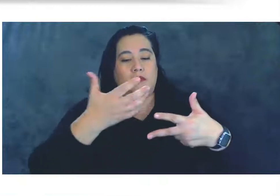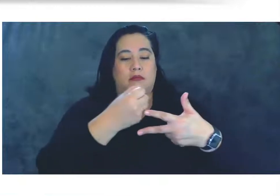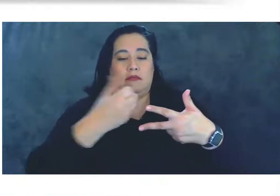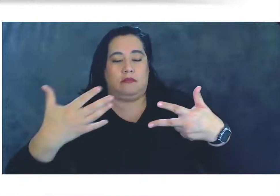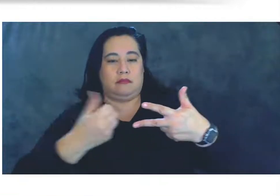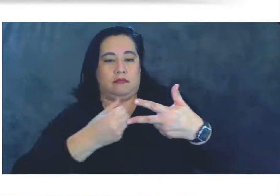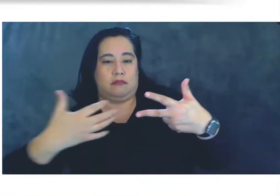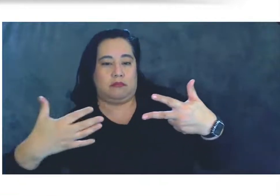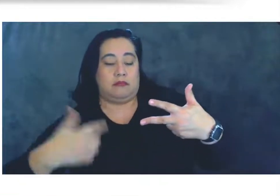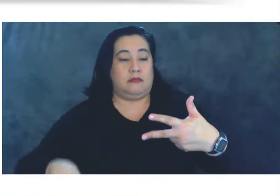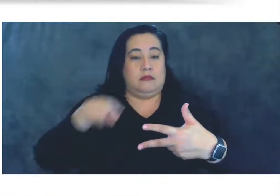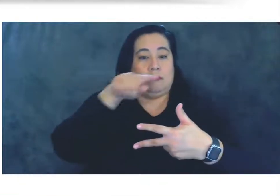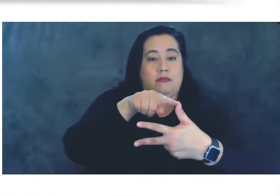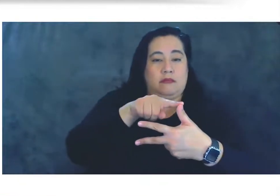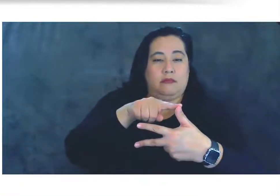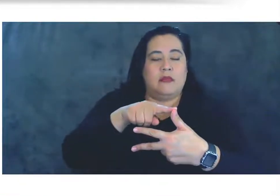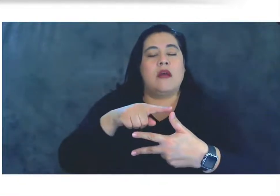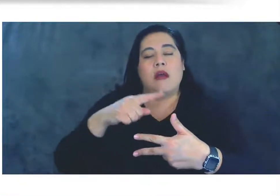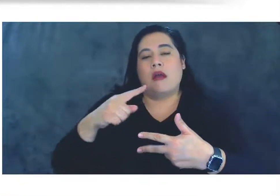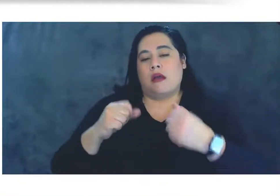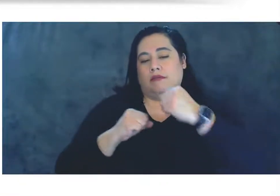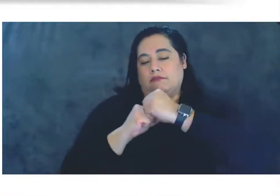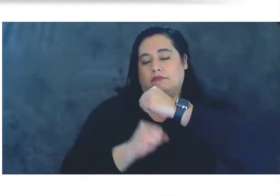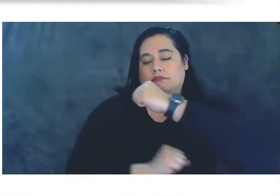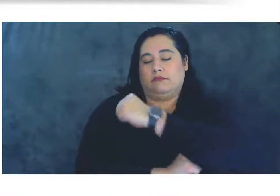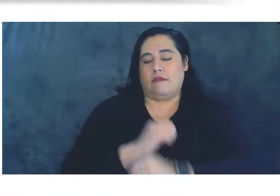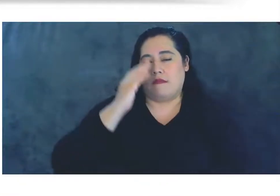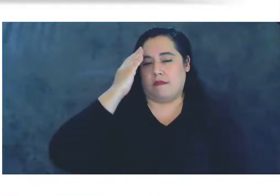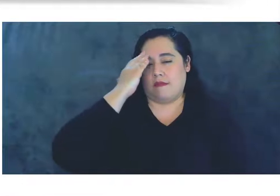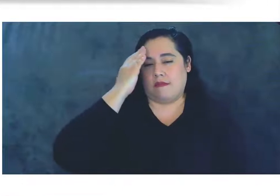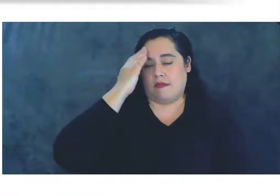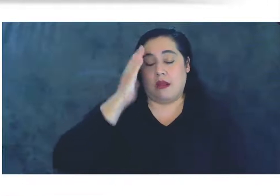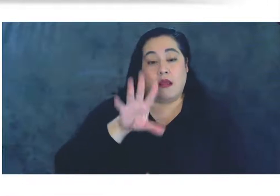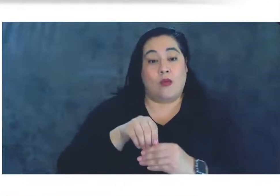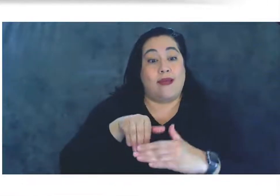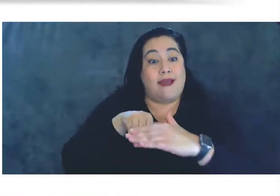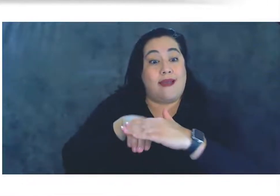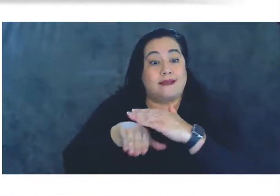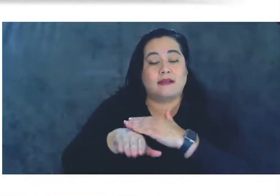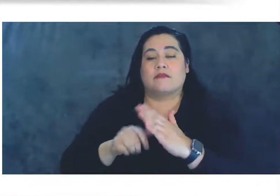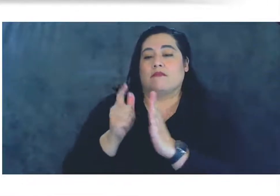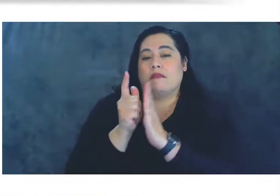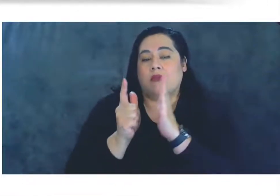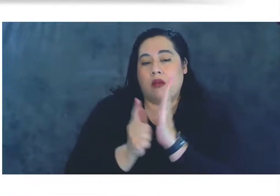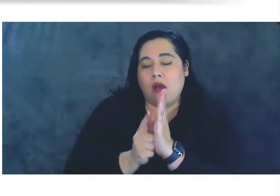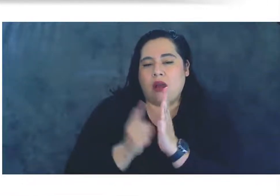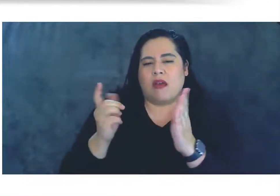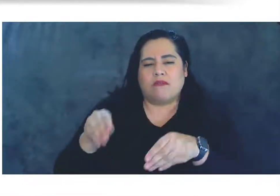Tema uno es el conocimiento fundamental que incluye la ... accesibilidad, las leyes que proveen los ...